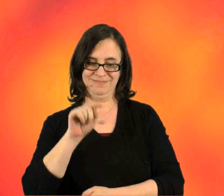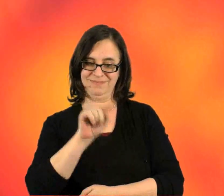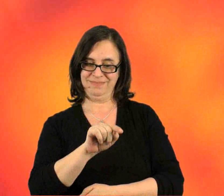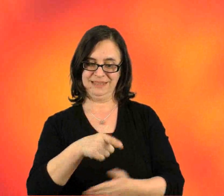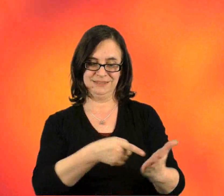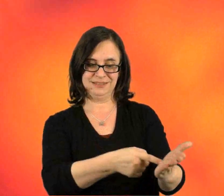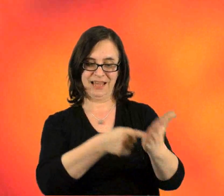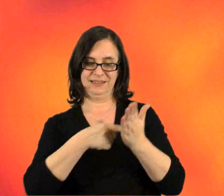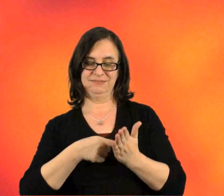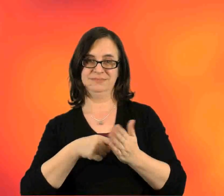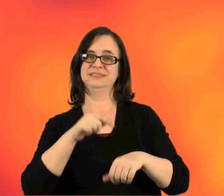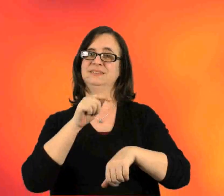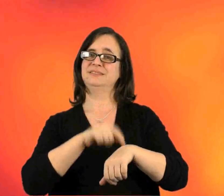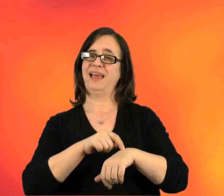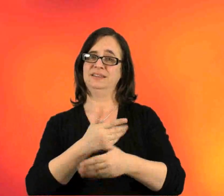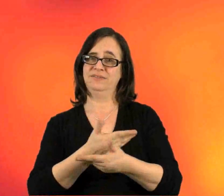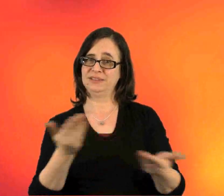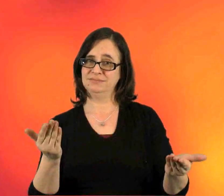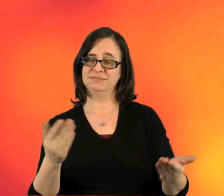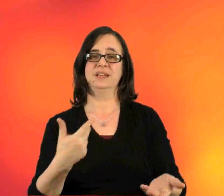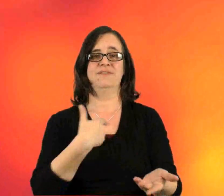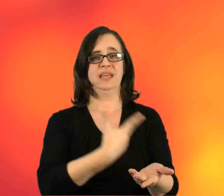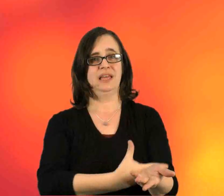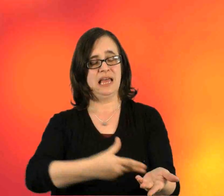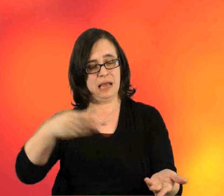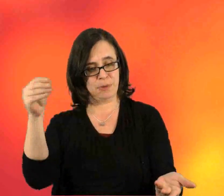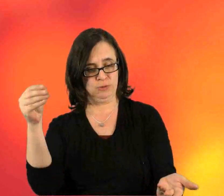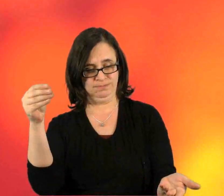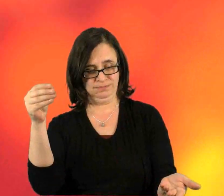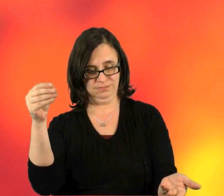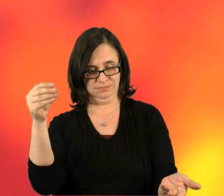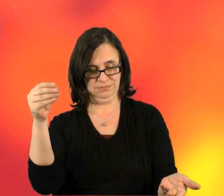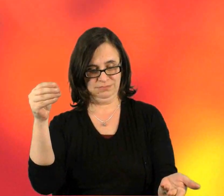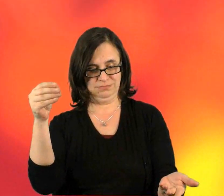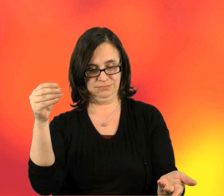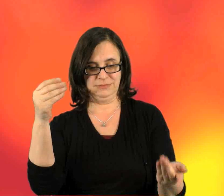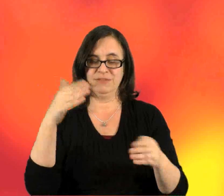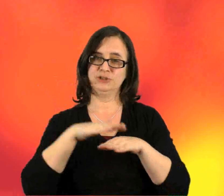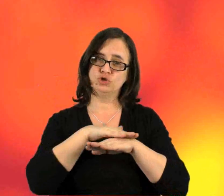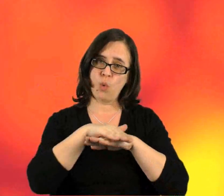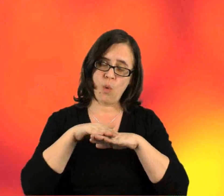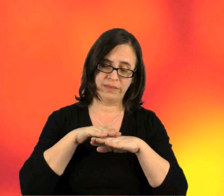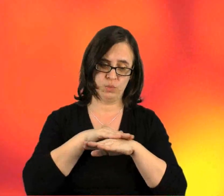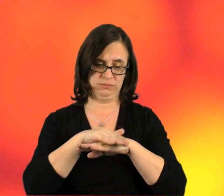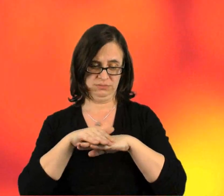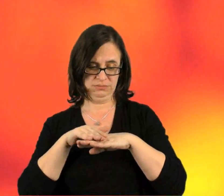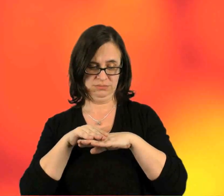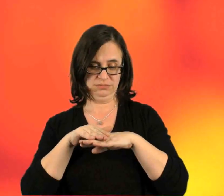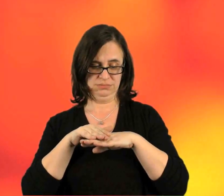Das zeigt uns Jetzt ist die Zeit für Vergebung und Entschuldigung